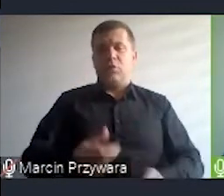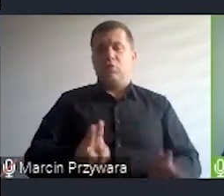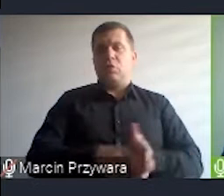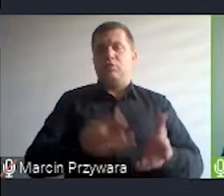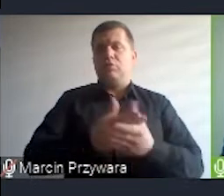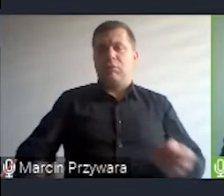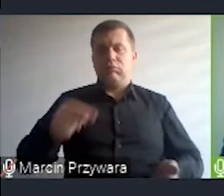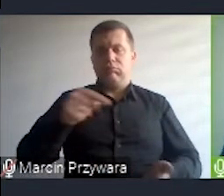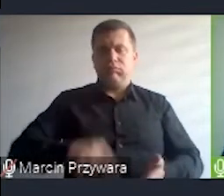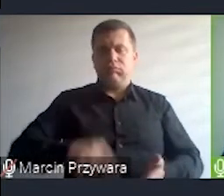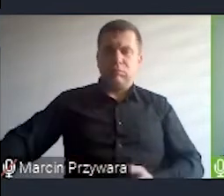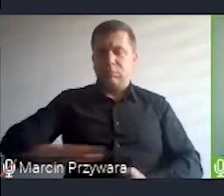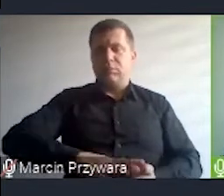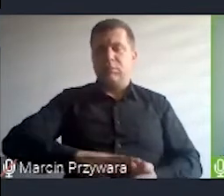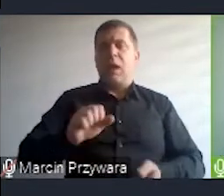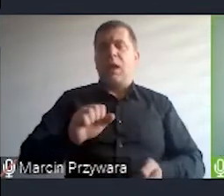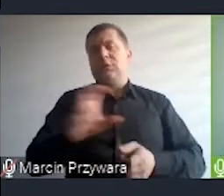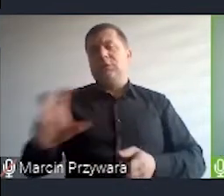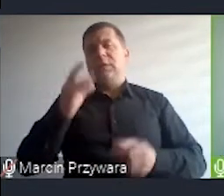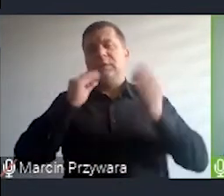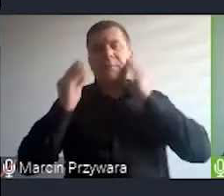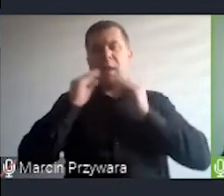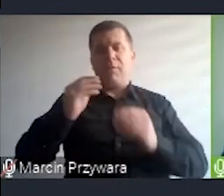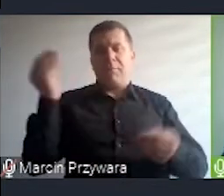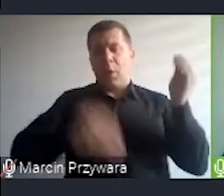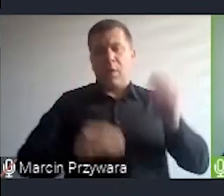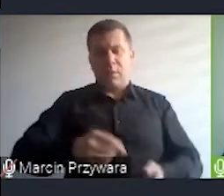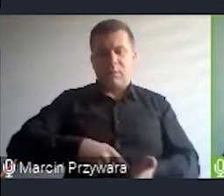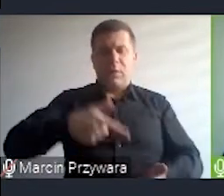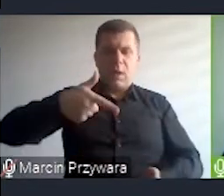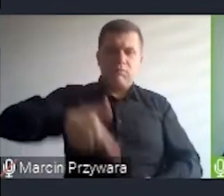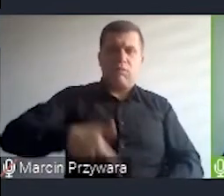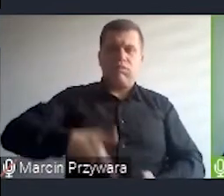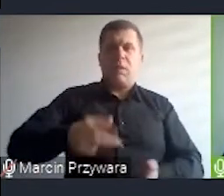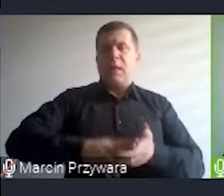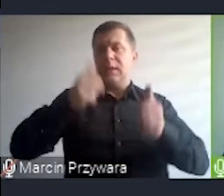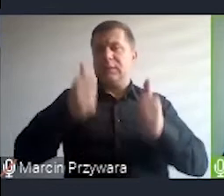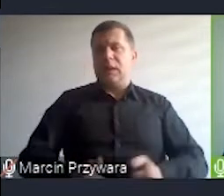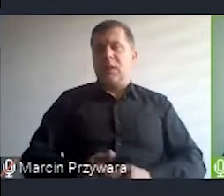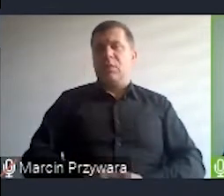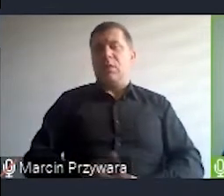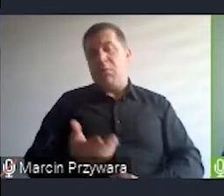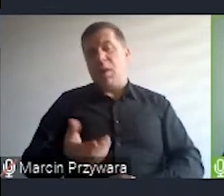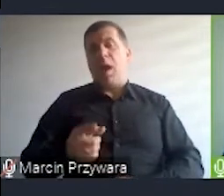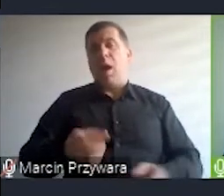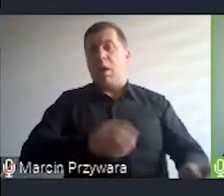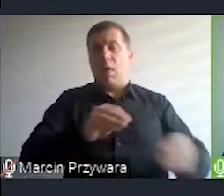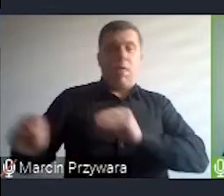czy to jego nawierzchnia czy zabawki, które są tam montowane. W związku z tym nie są środkami trwałymi.